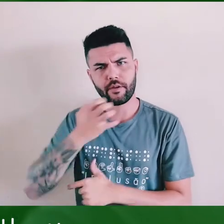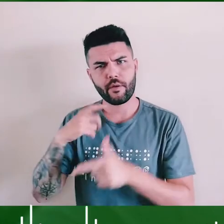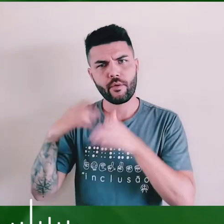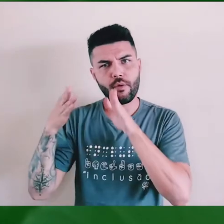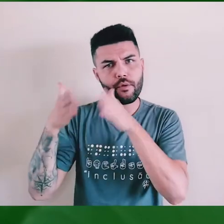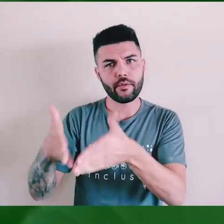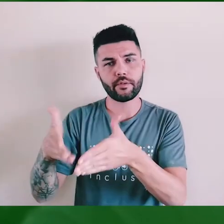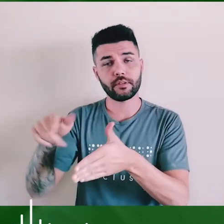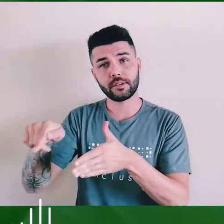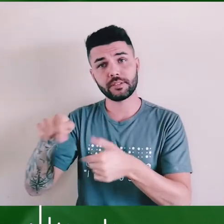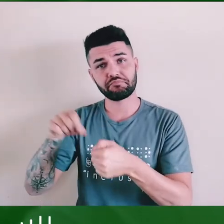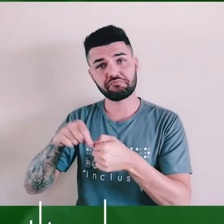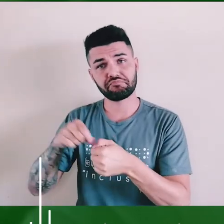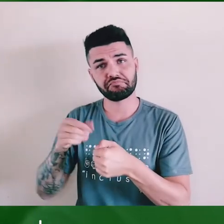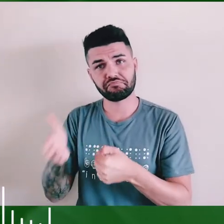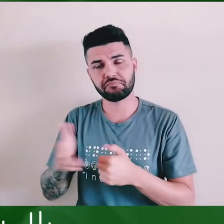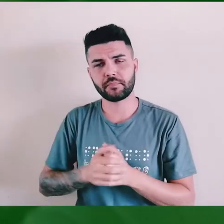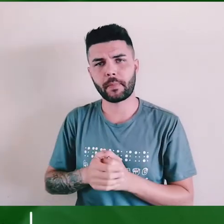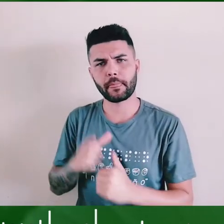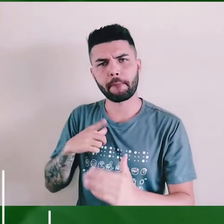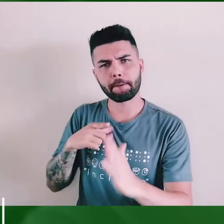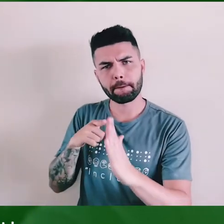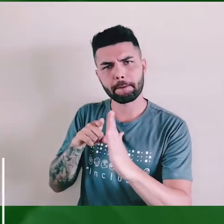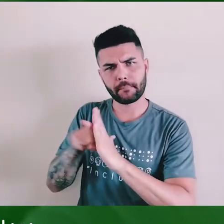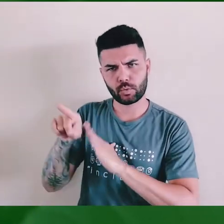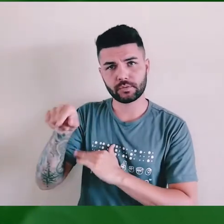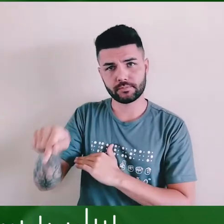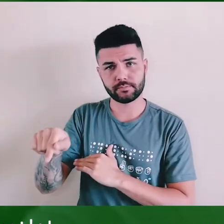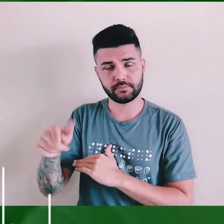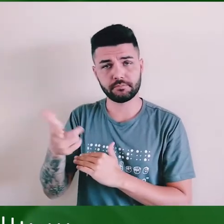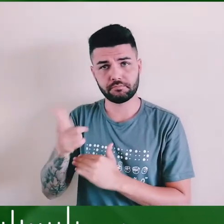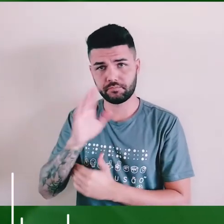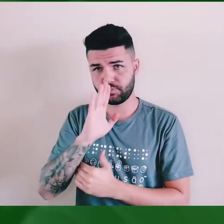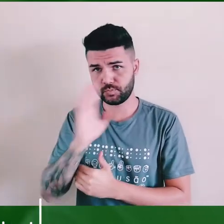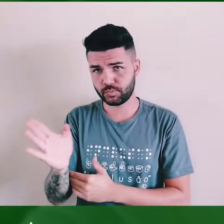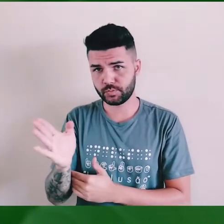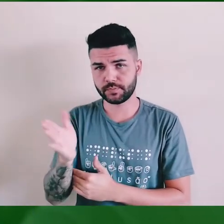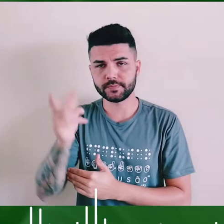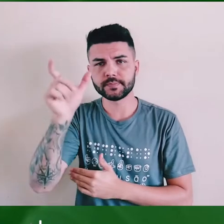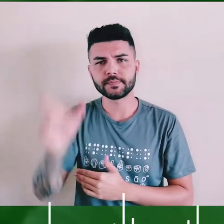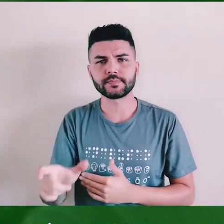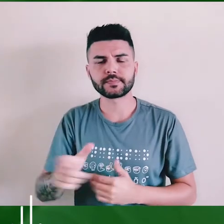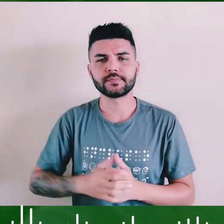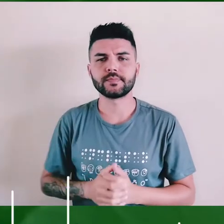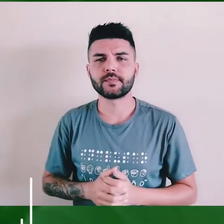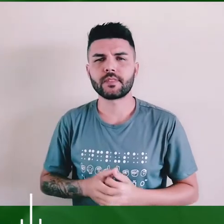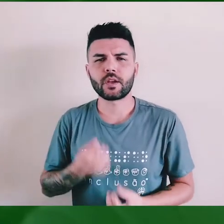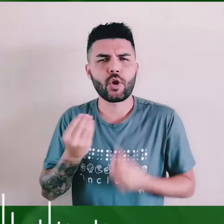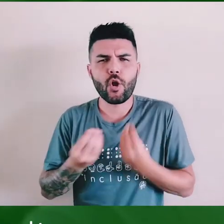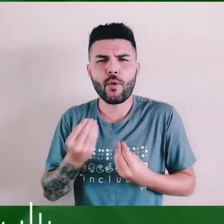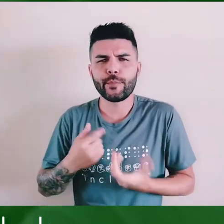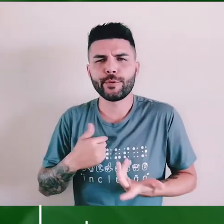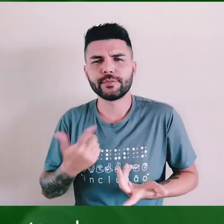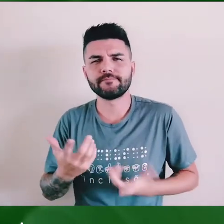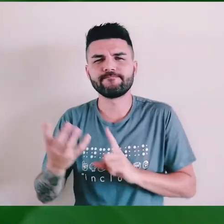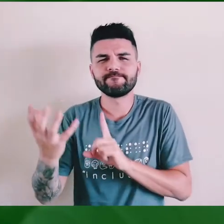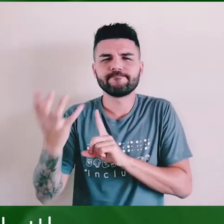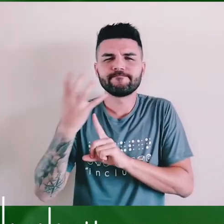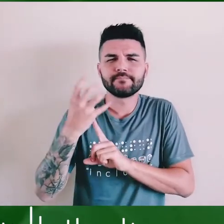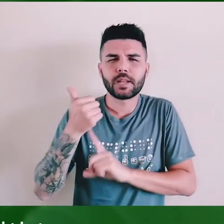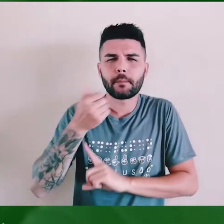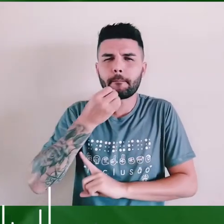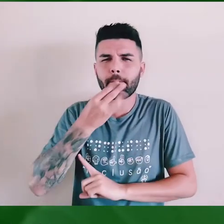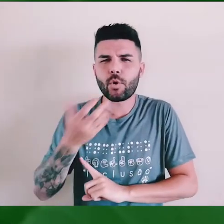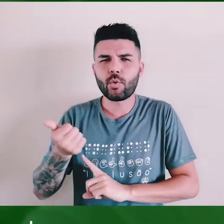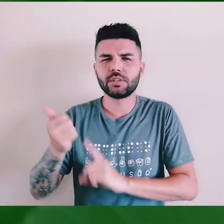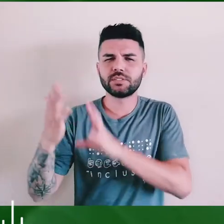fez também. Perguntando para você, quais são suas referências no jornalismo esportivo?